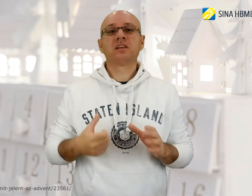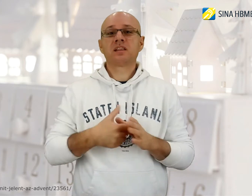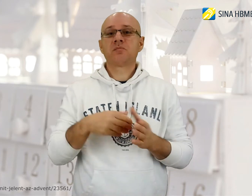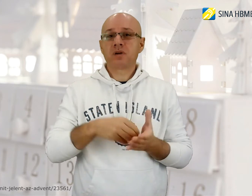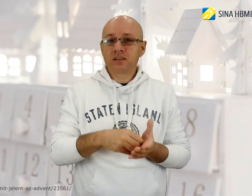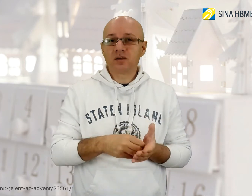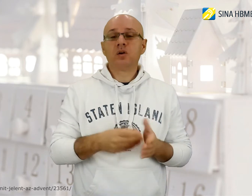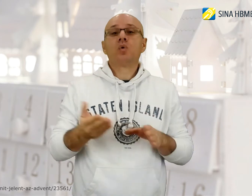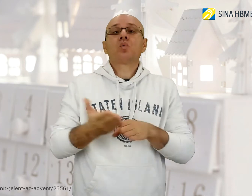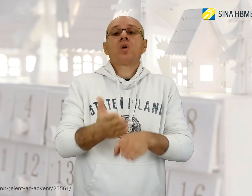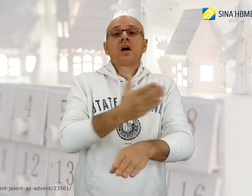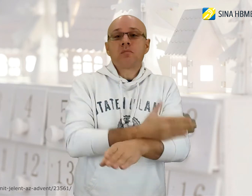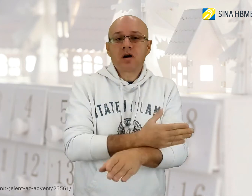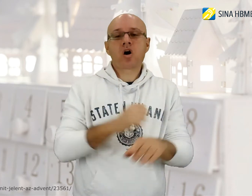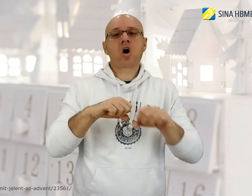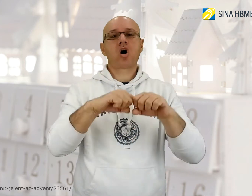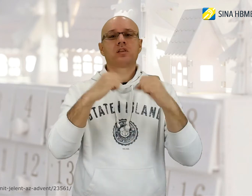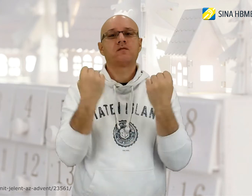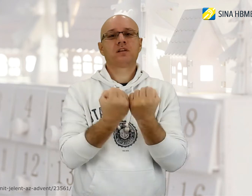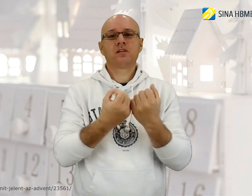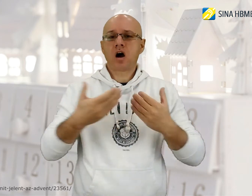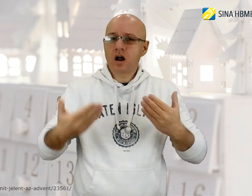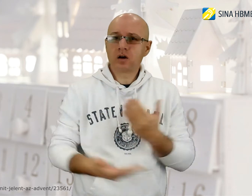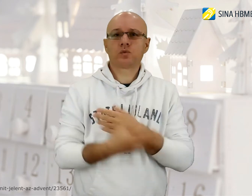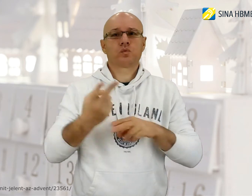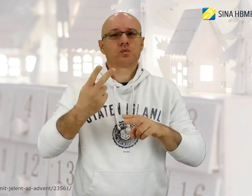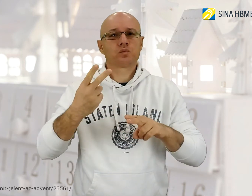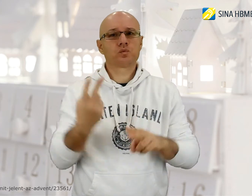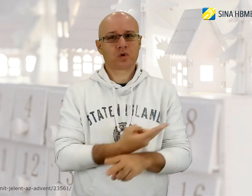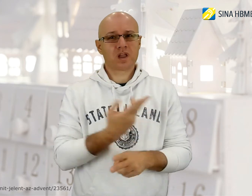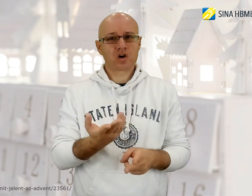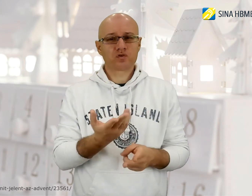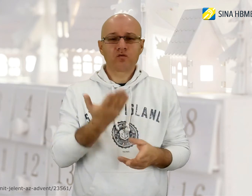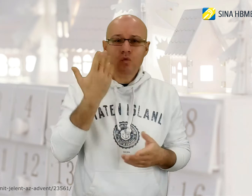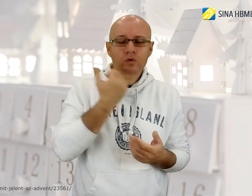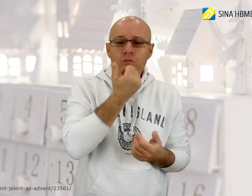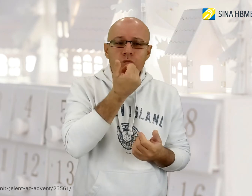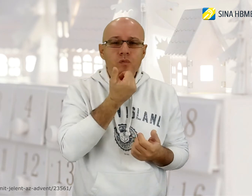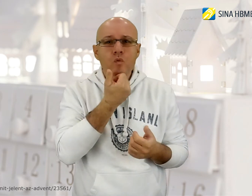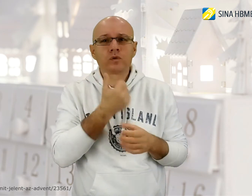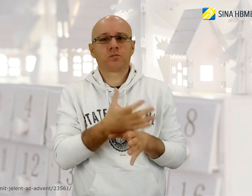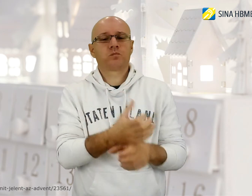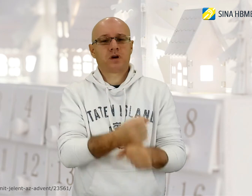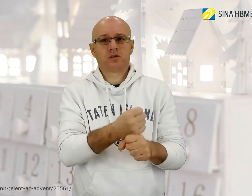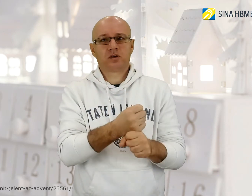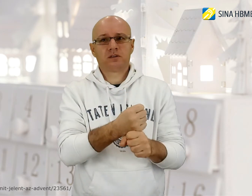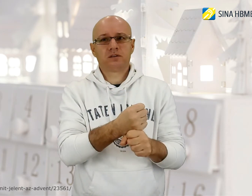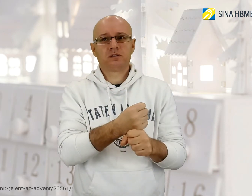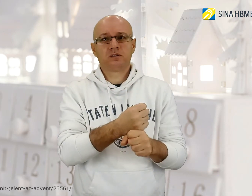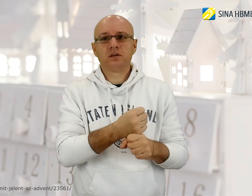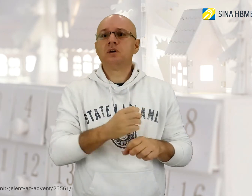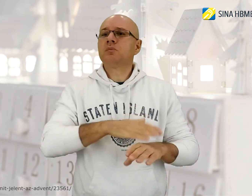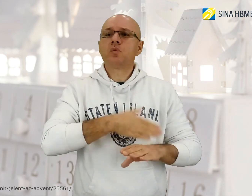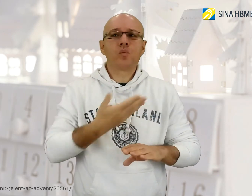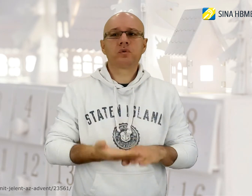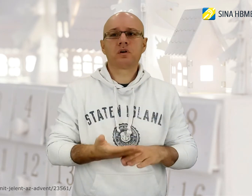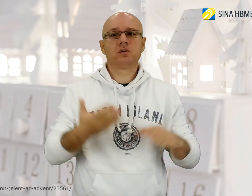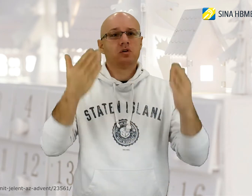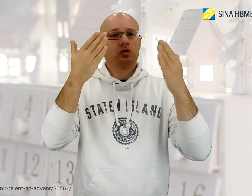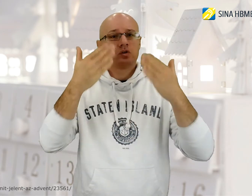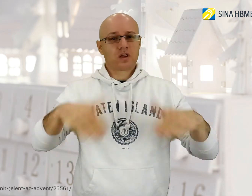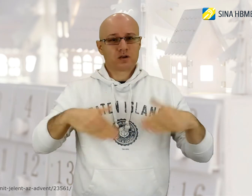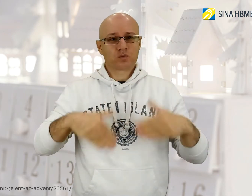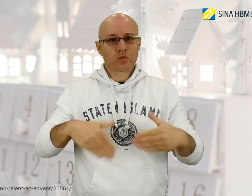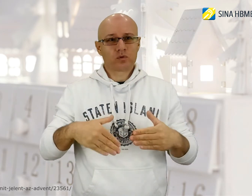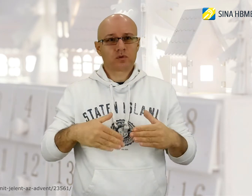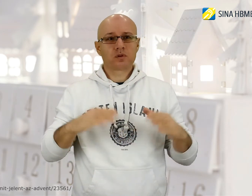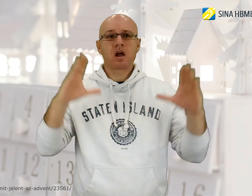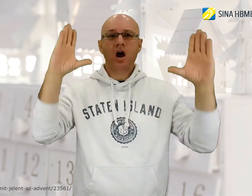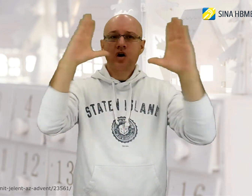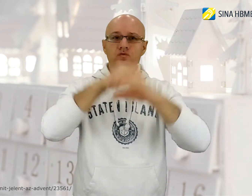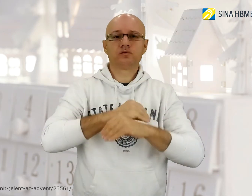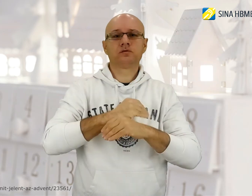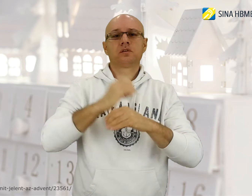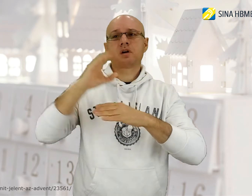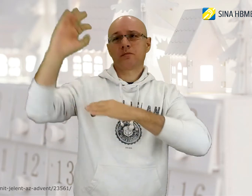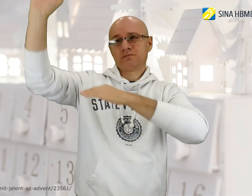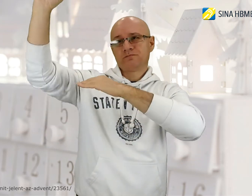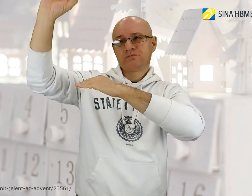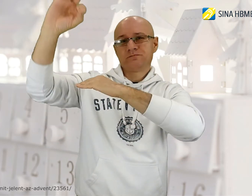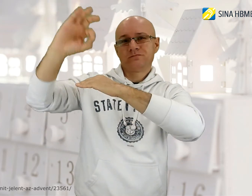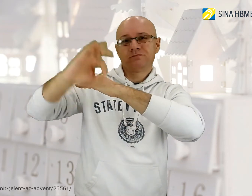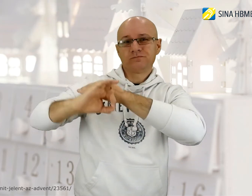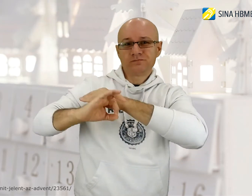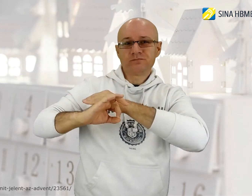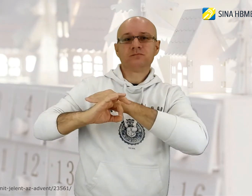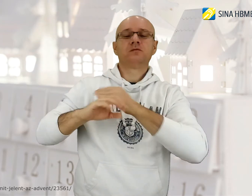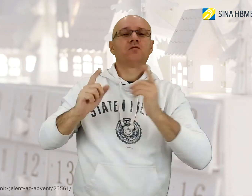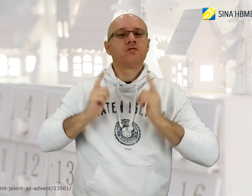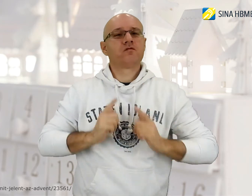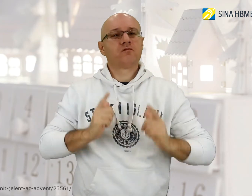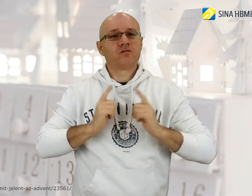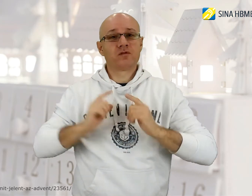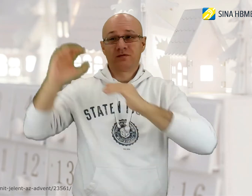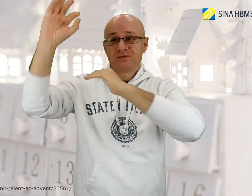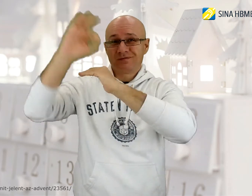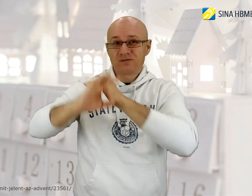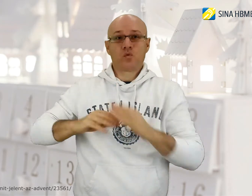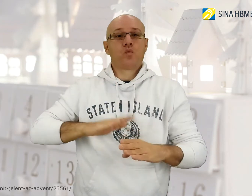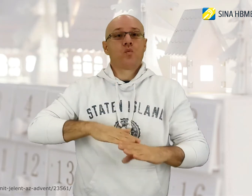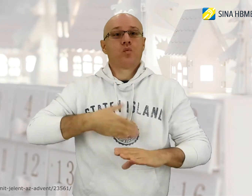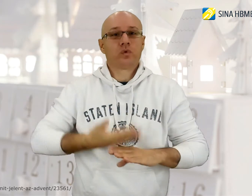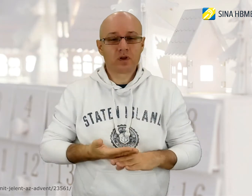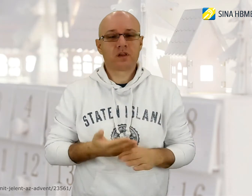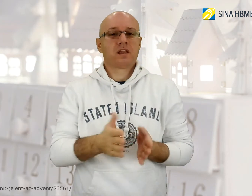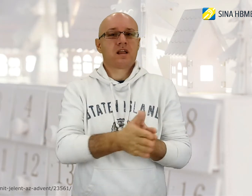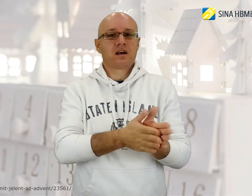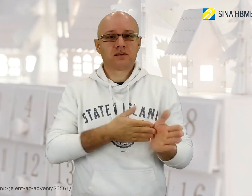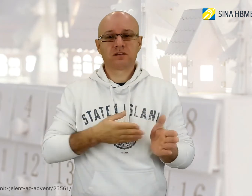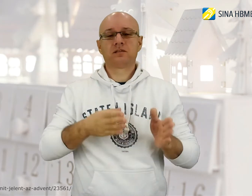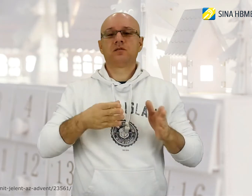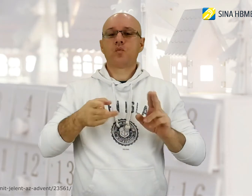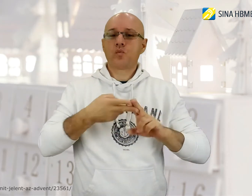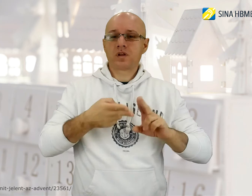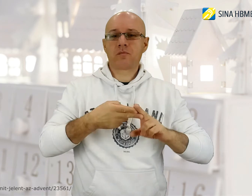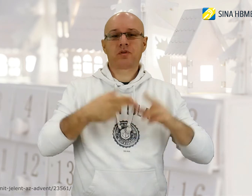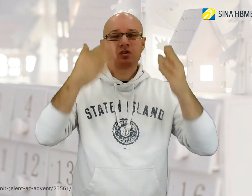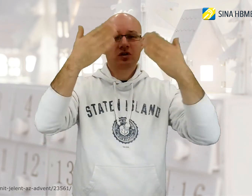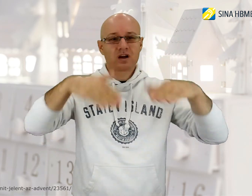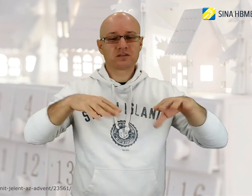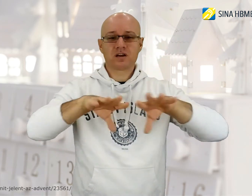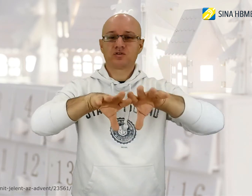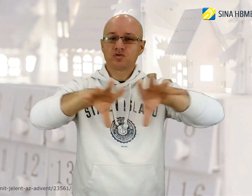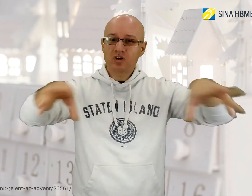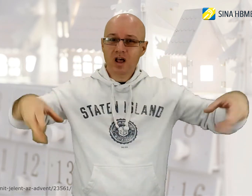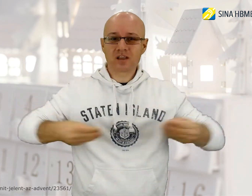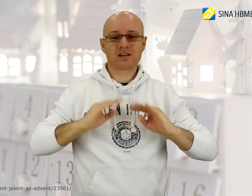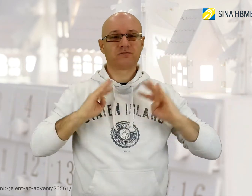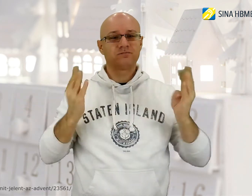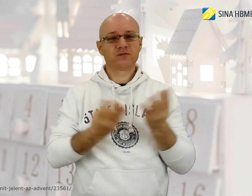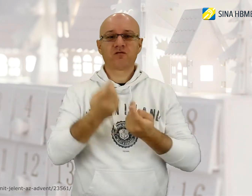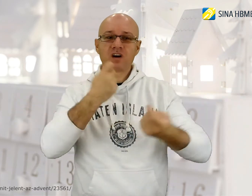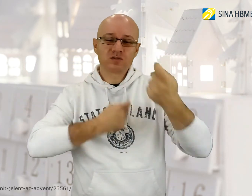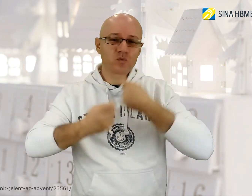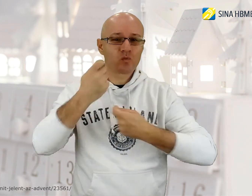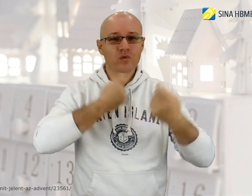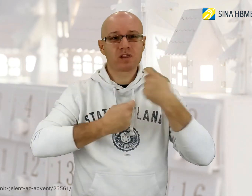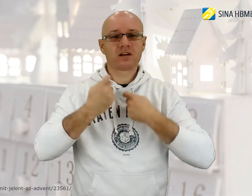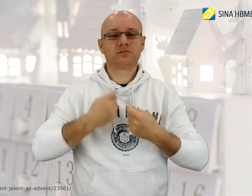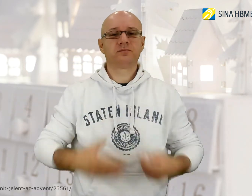Korábban advent alatt szokás volt böjtöt tartani, miután karácsony estéjén naplemente után kezdődött az ünnepi karácsonyi időszak.